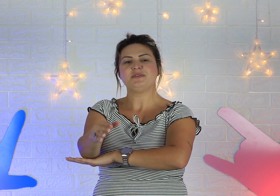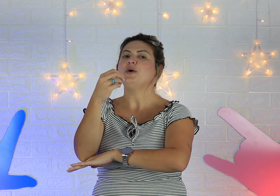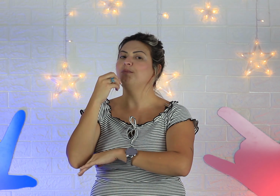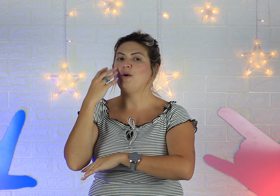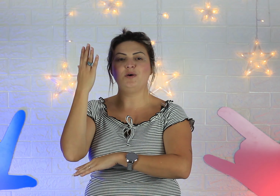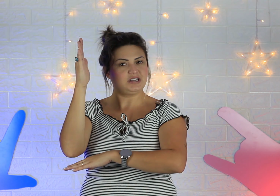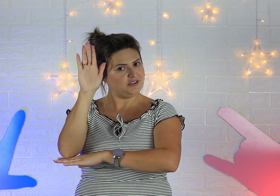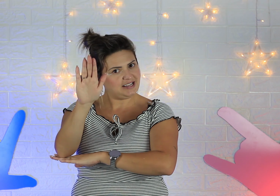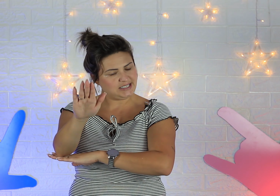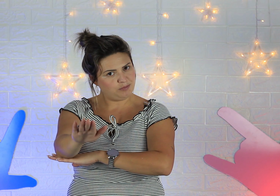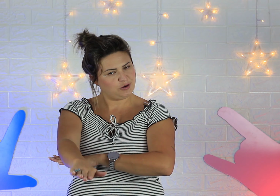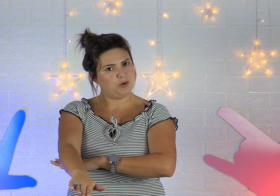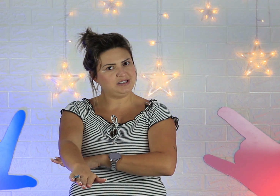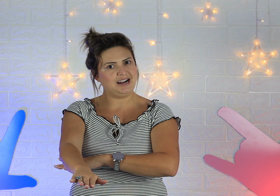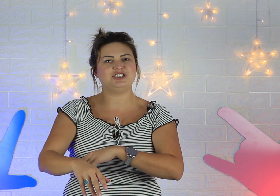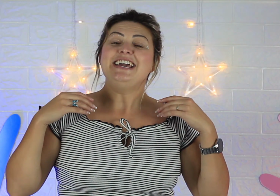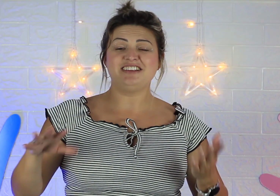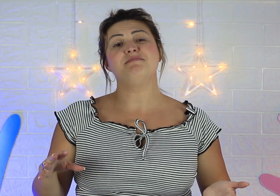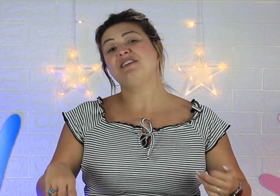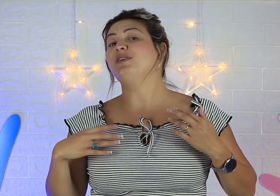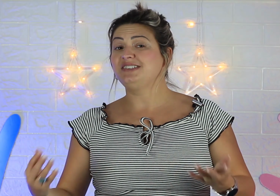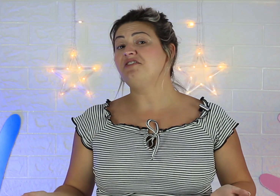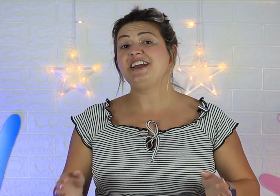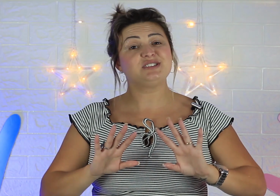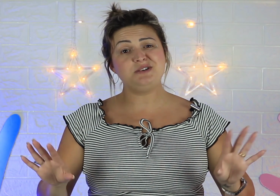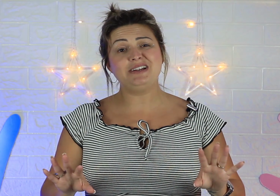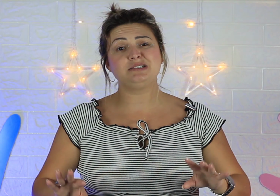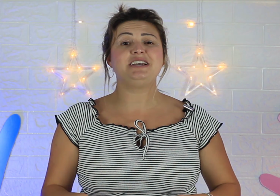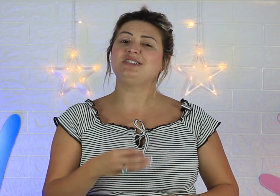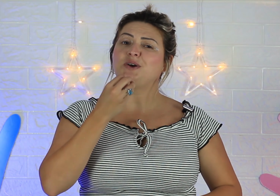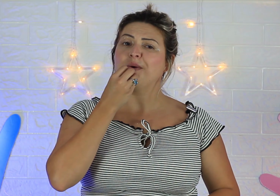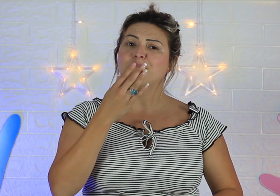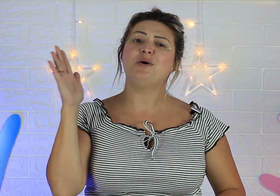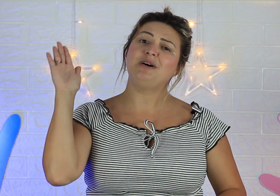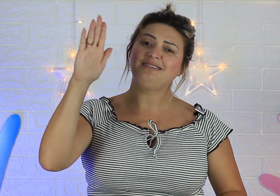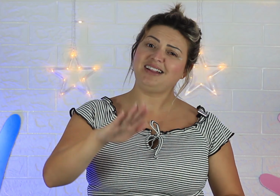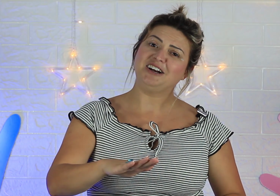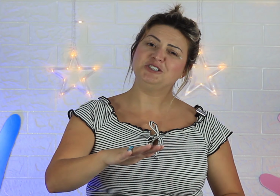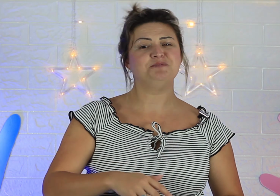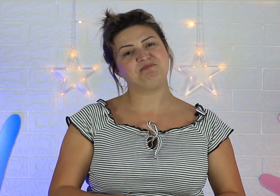uma outra variação para o Boa tarde e também pode ser feito simplesmente assim ó Boa tarde